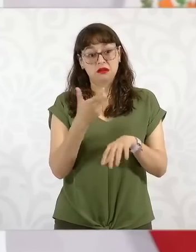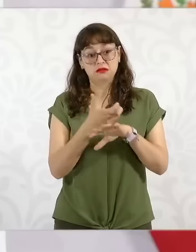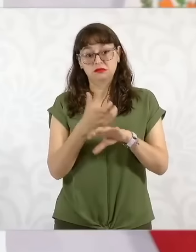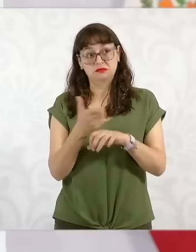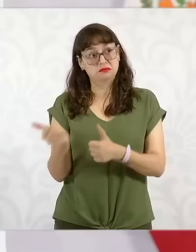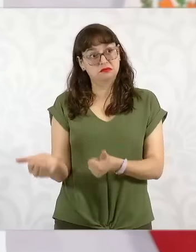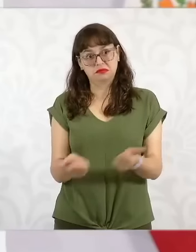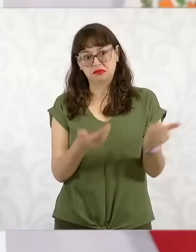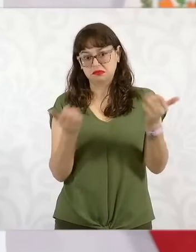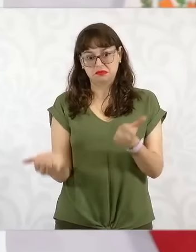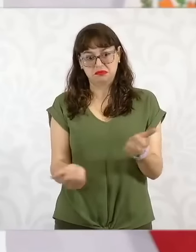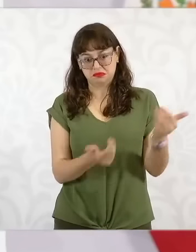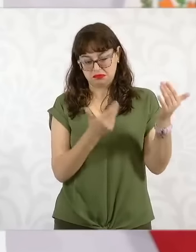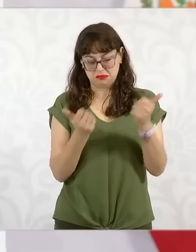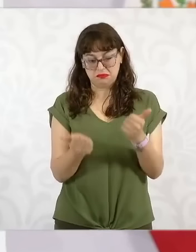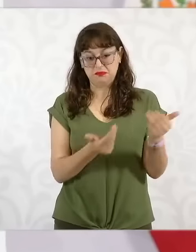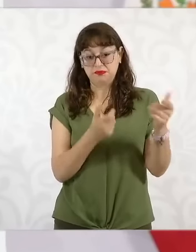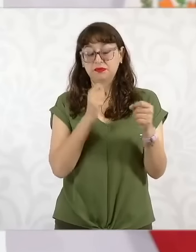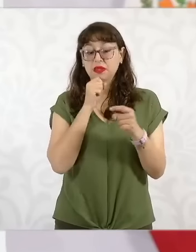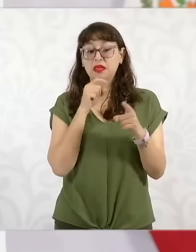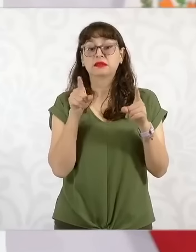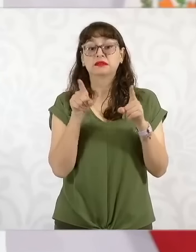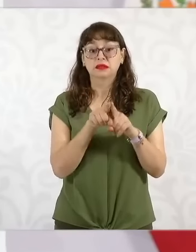También se le relaciona con agresiones y homicidios en contra de integrantes de